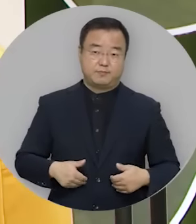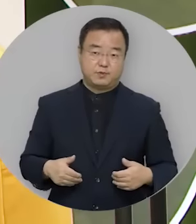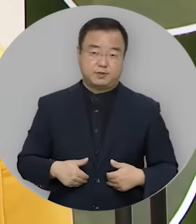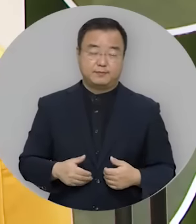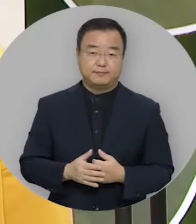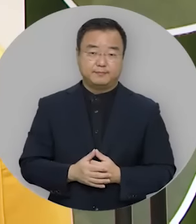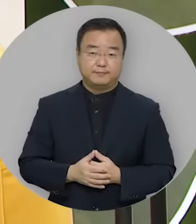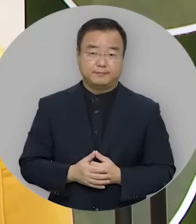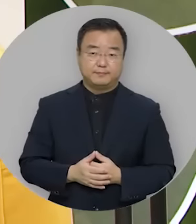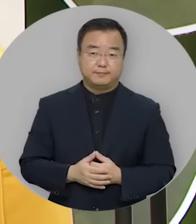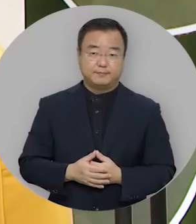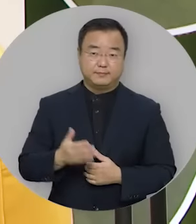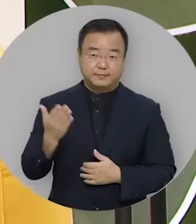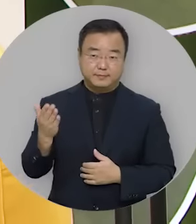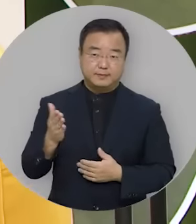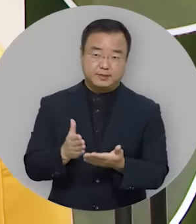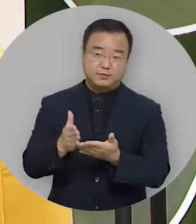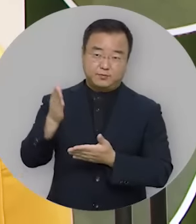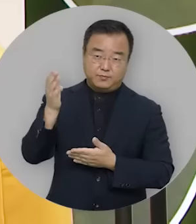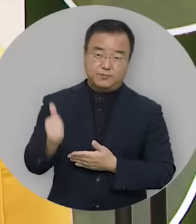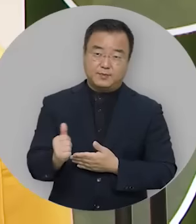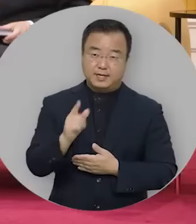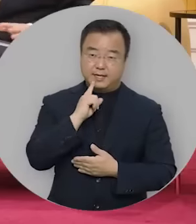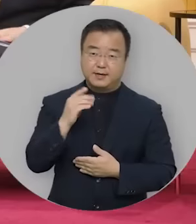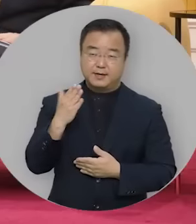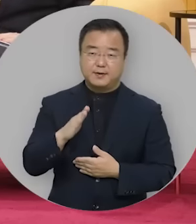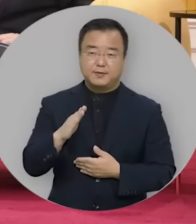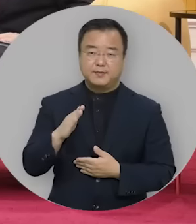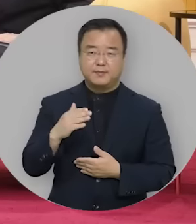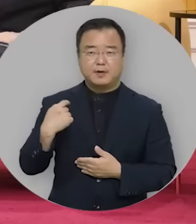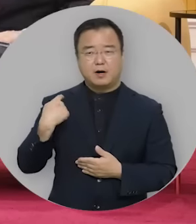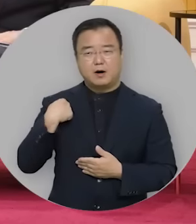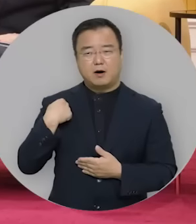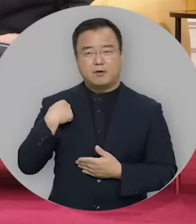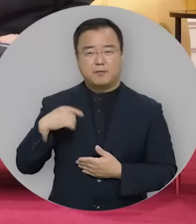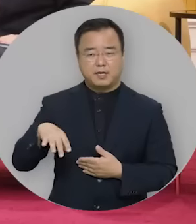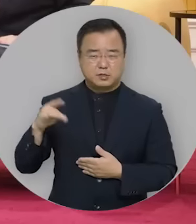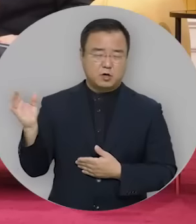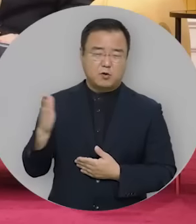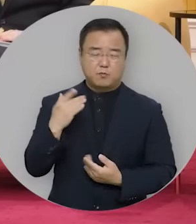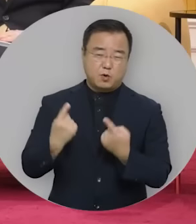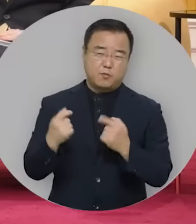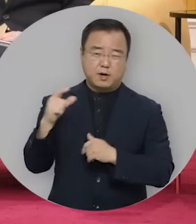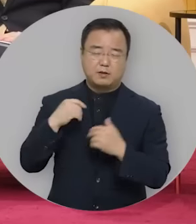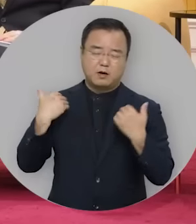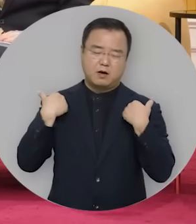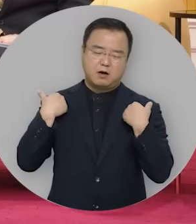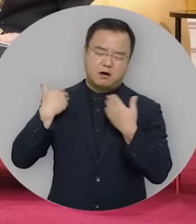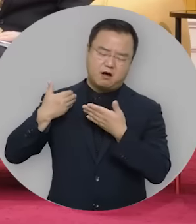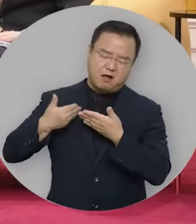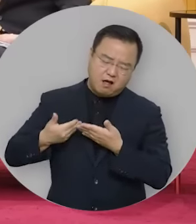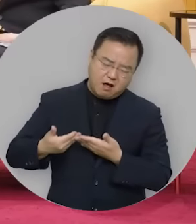그래서 우리 과장님의 어깨가 무겁죠. 시작할 때보다 어깨가 많이 내려오셨어요. 지금 어깨가 너무 무거워서요.